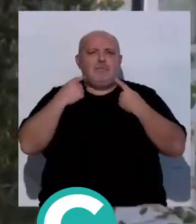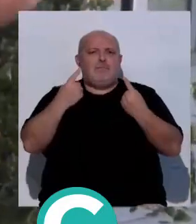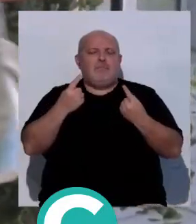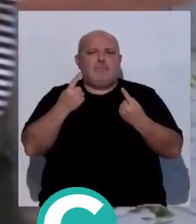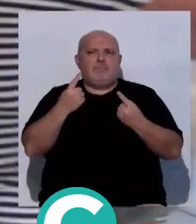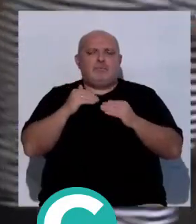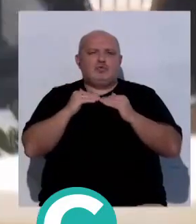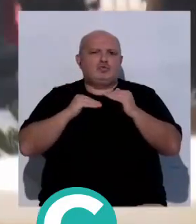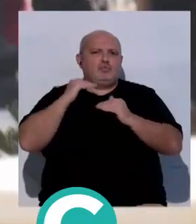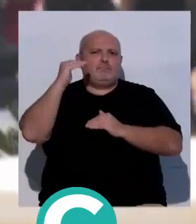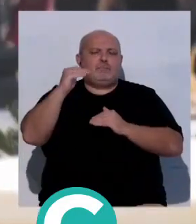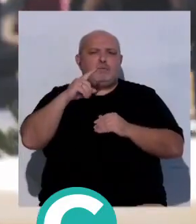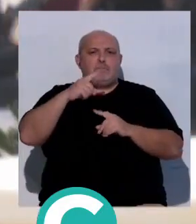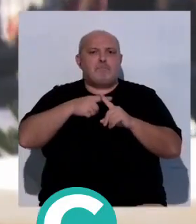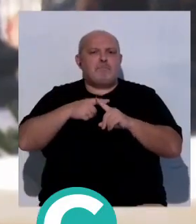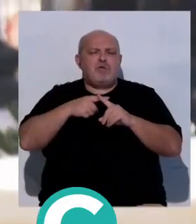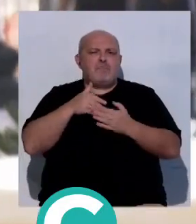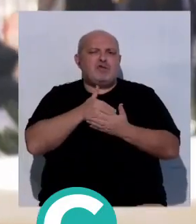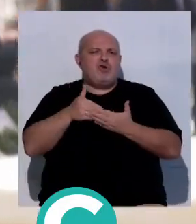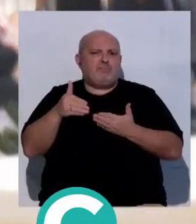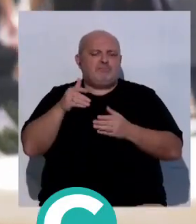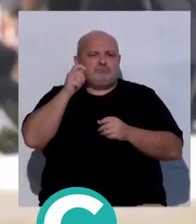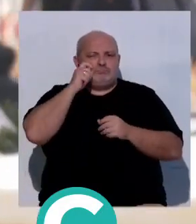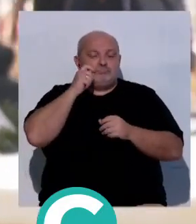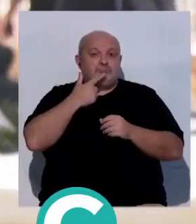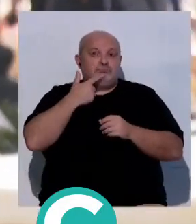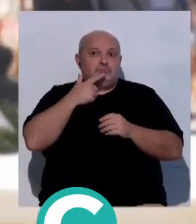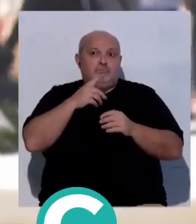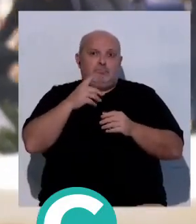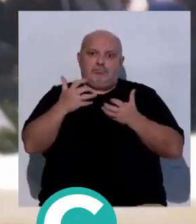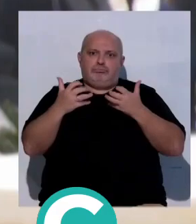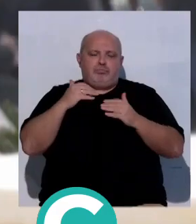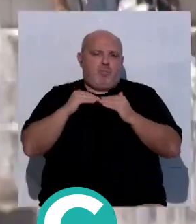supera la cifra del medio millón de cruceristas lo que supone un espectacular crecimiento del